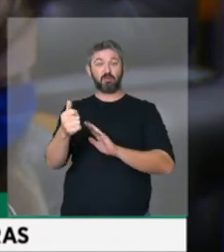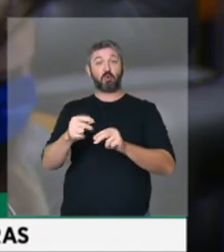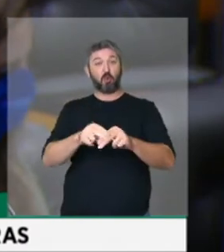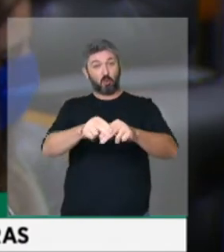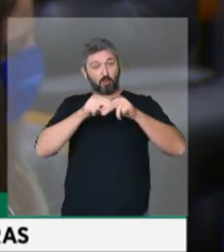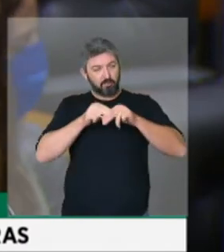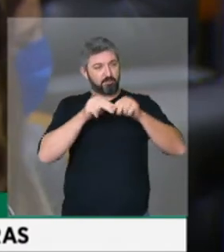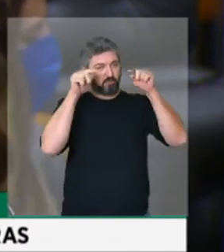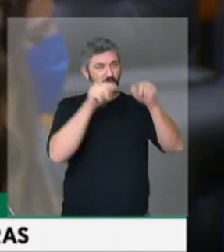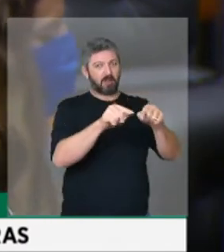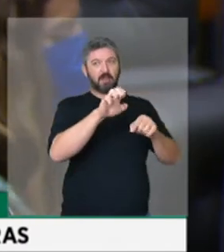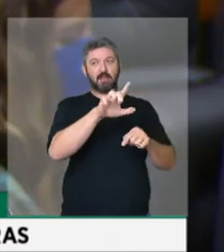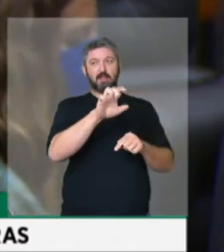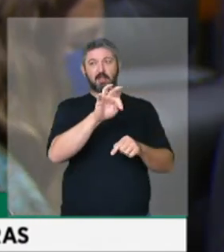ELÉTRICA, DEPUTADA GLEISI, PRA TER UMA TELEVISÃO OU UMA